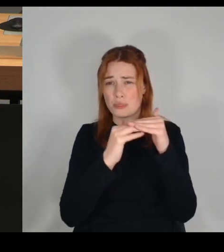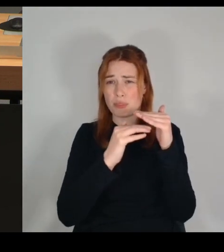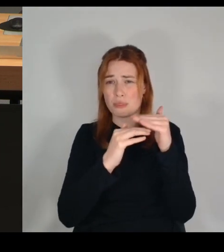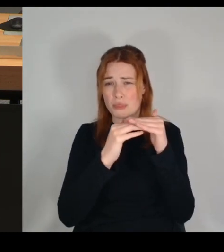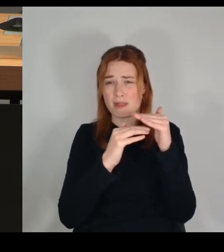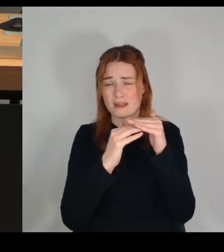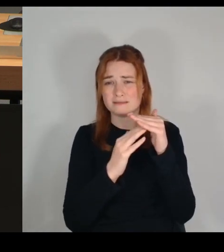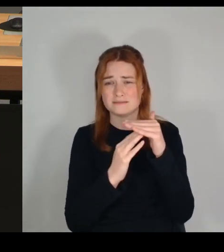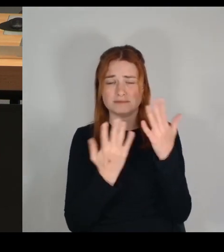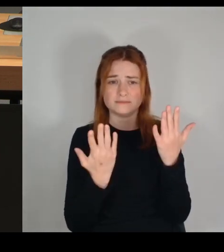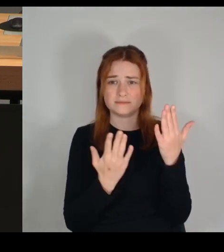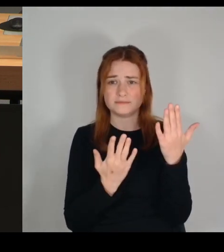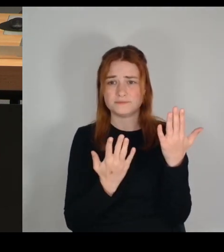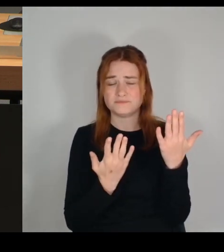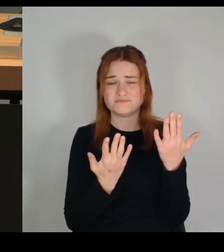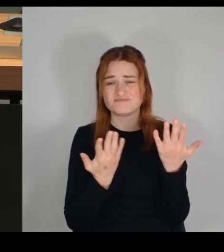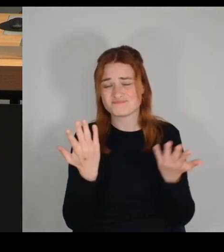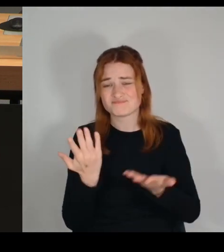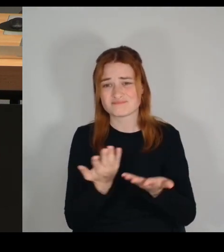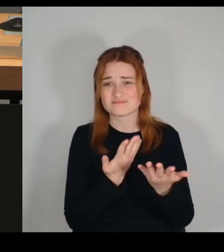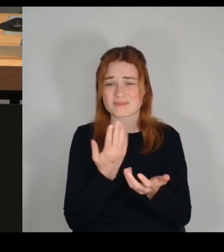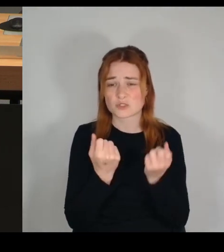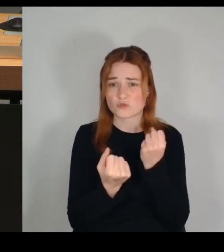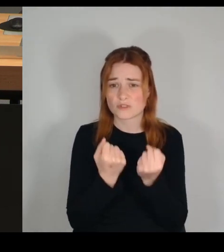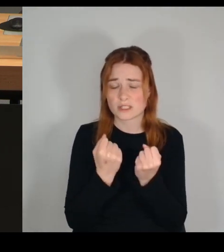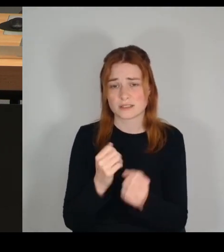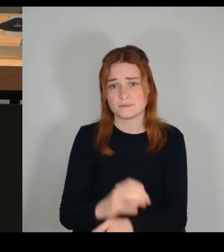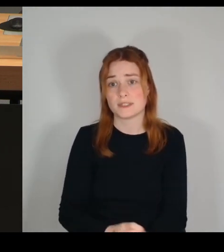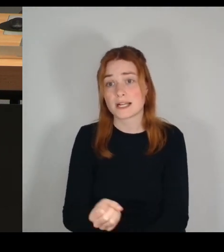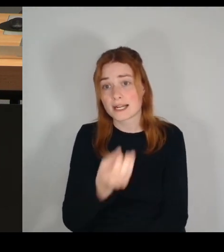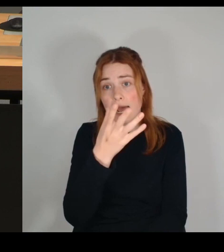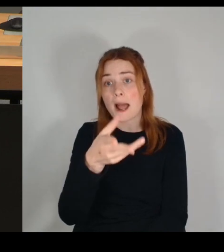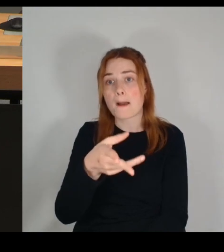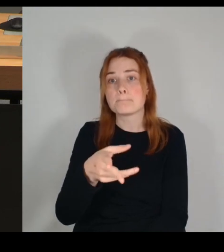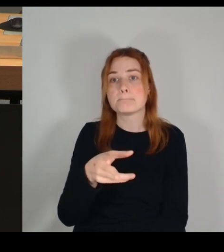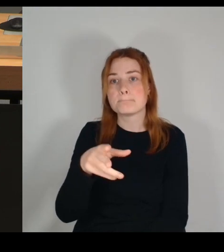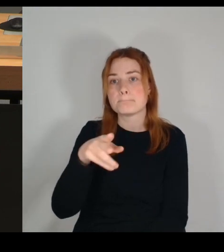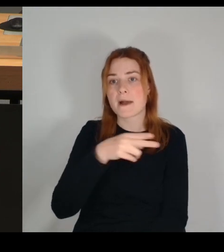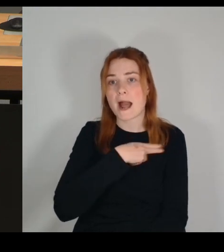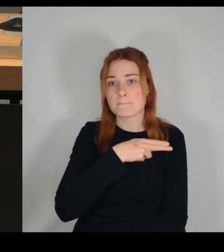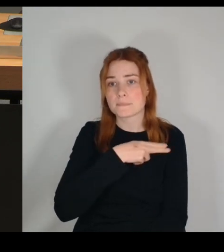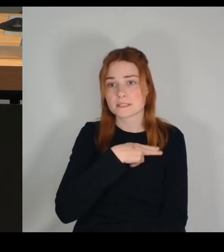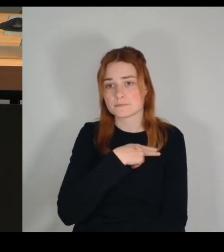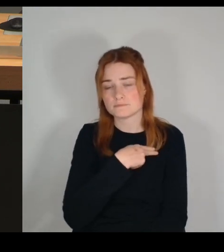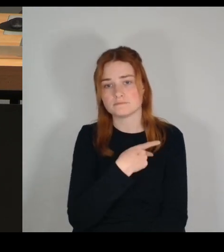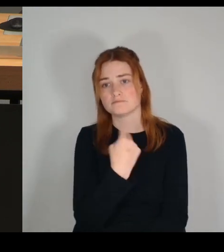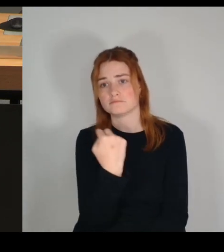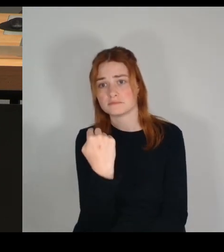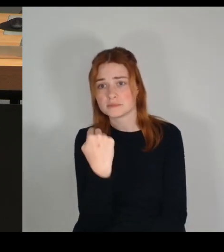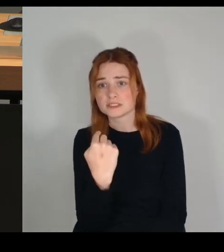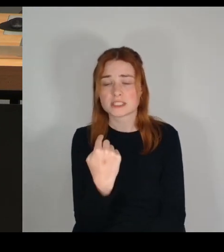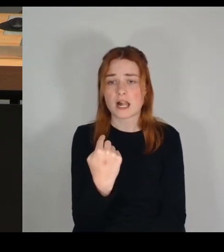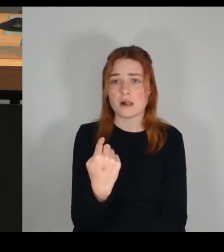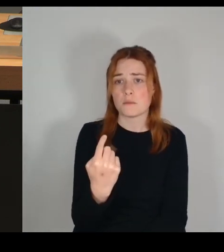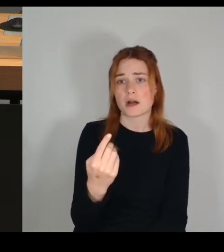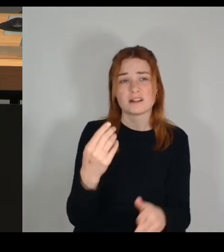den Tagen, die nun wieder ausreichend warm und mild werden, offensichtlich aufs Neue irgendwelche verh uschten, selbst ernannten Klimaretter